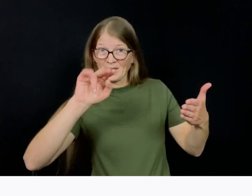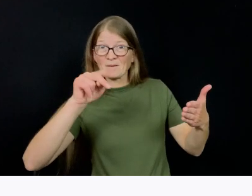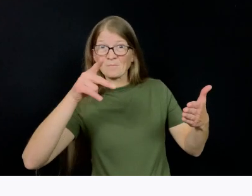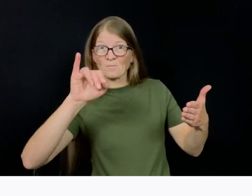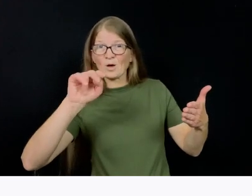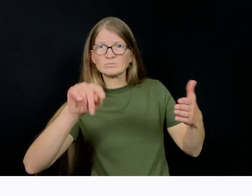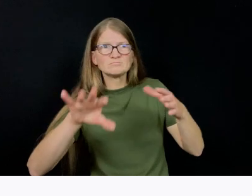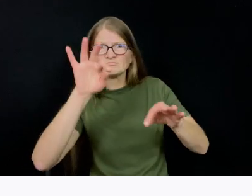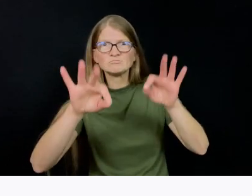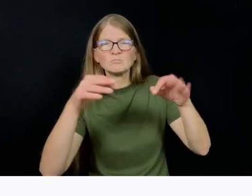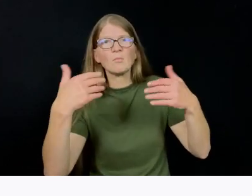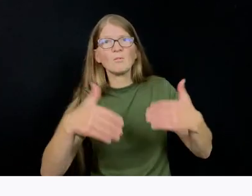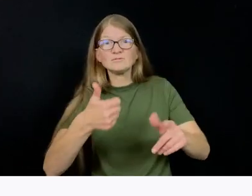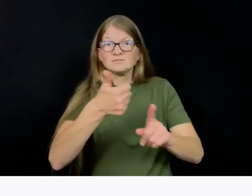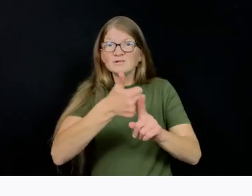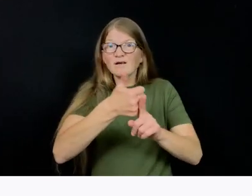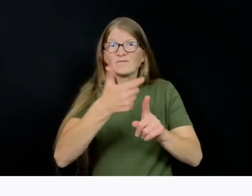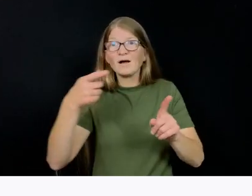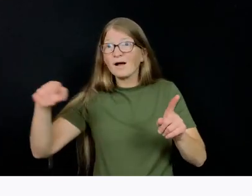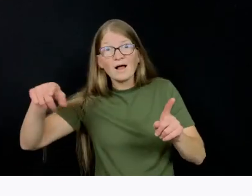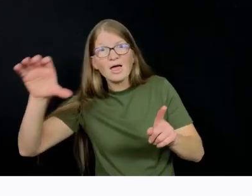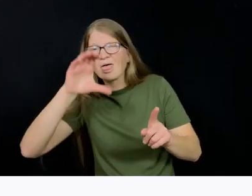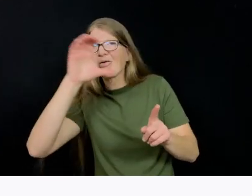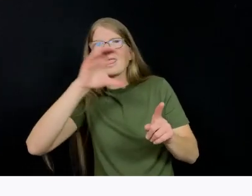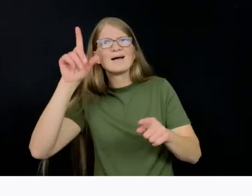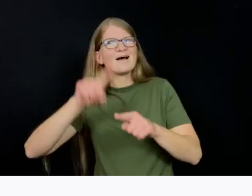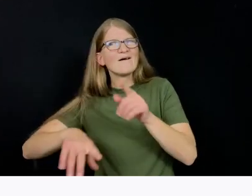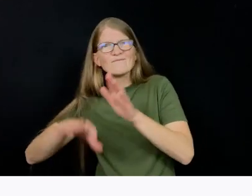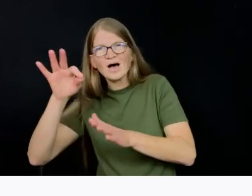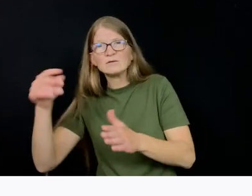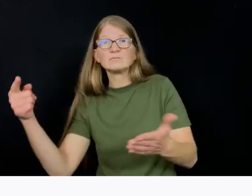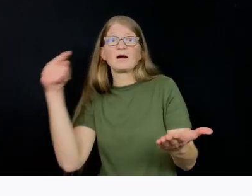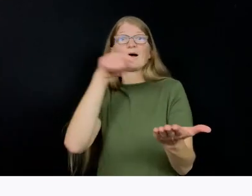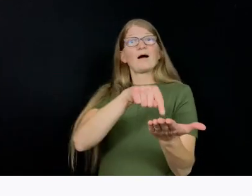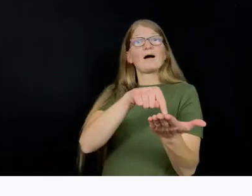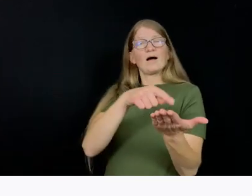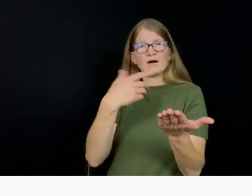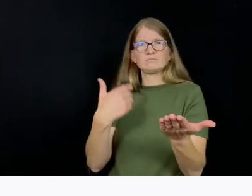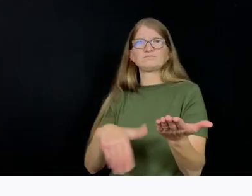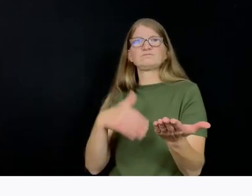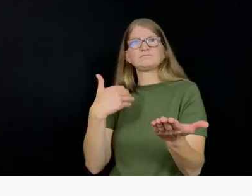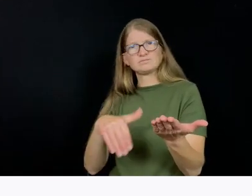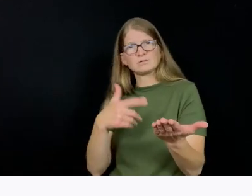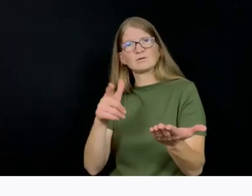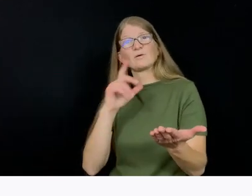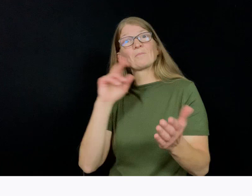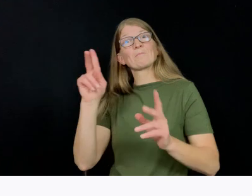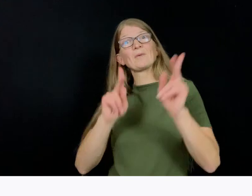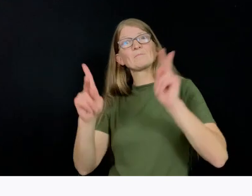كما لا يتعيّن على المراسلين البدء من الصفر يتضمن Pinpoint مجموعات مشتركة من الوثائق